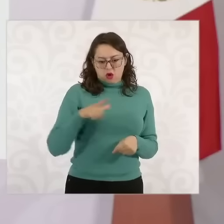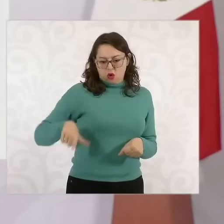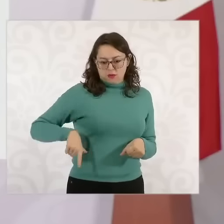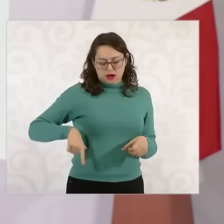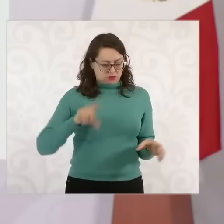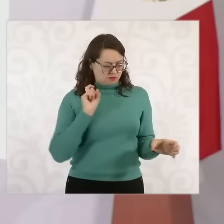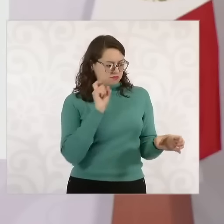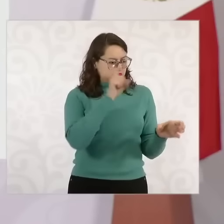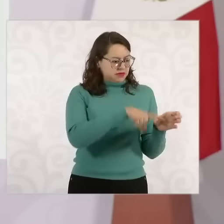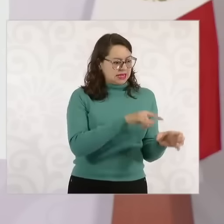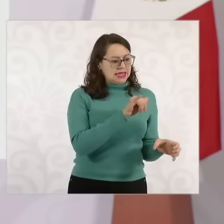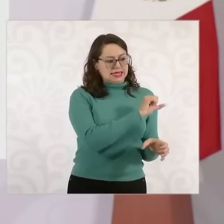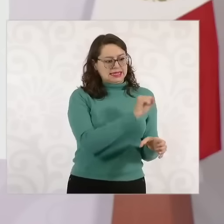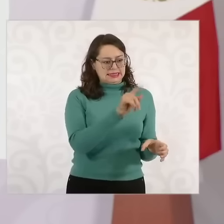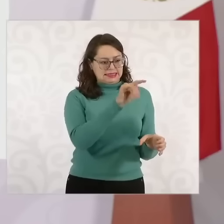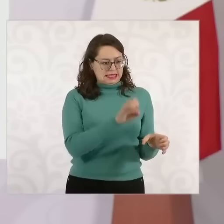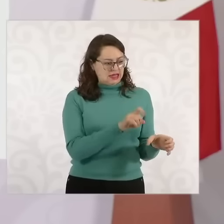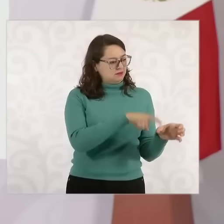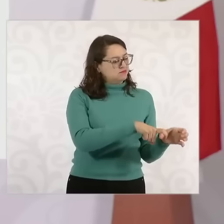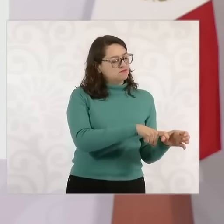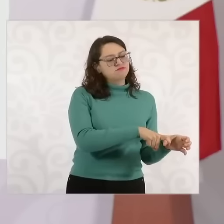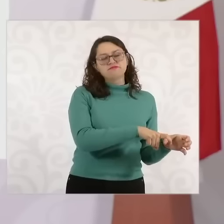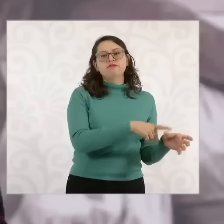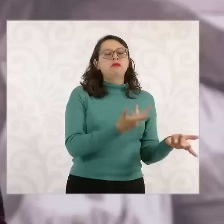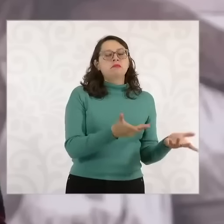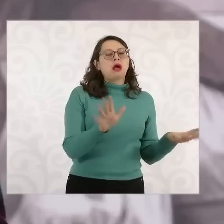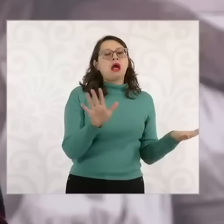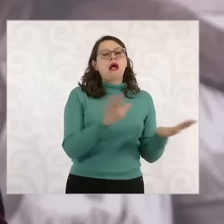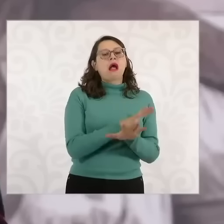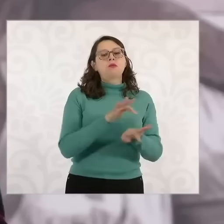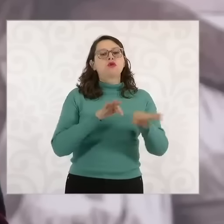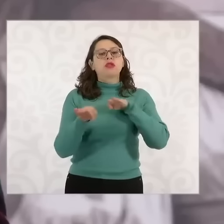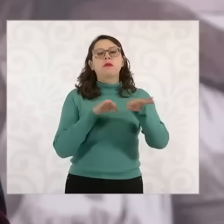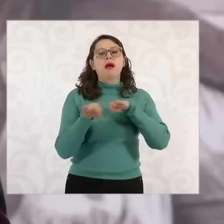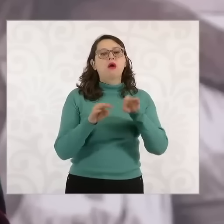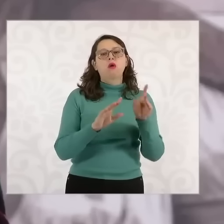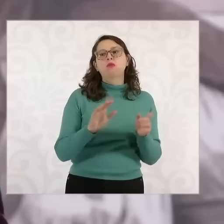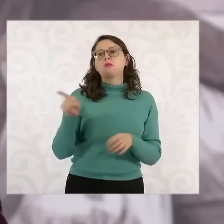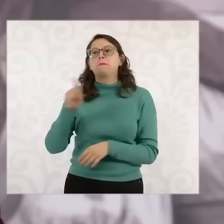derecha ele a trabajar en iniciativa privada que me haría derecho vente el IMS, pueda pueda migrar